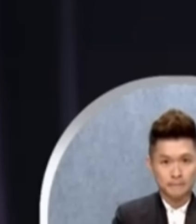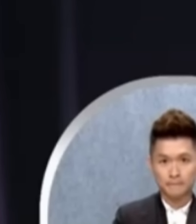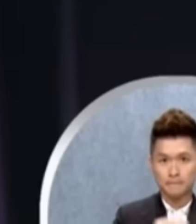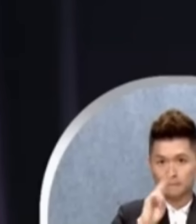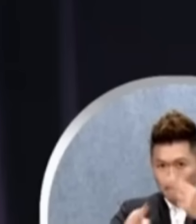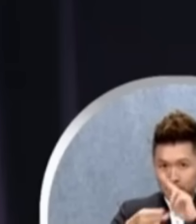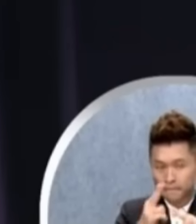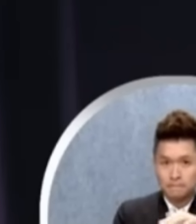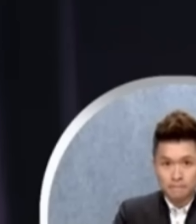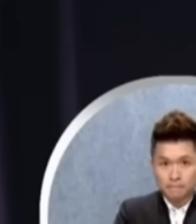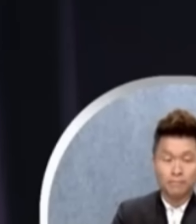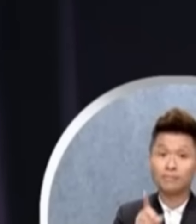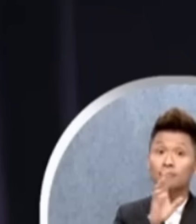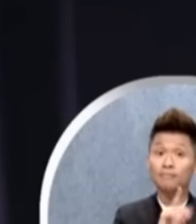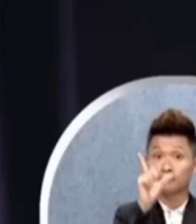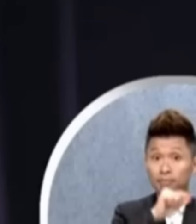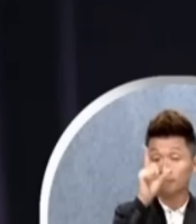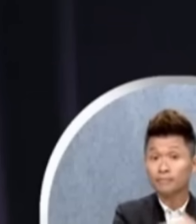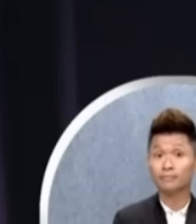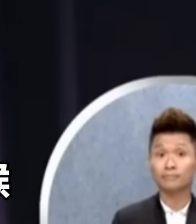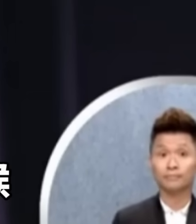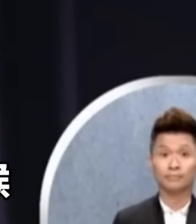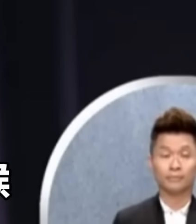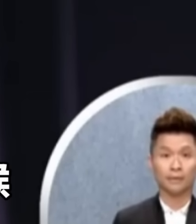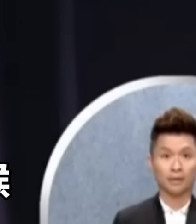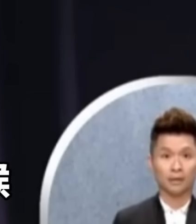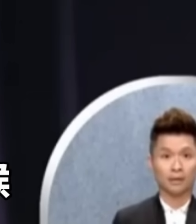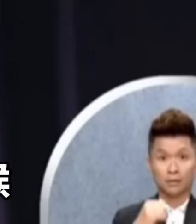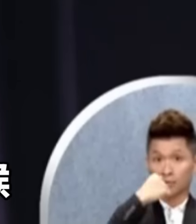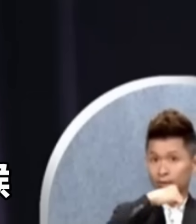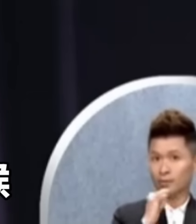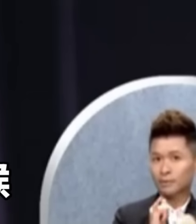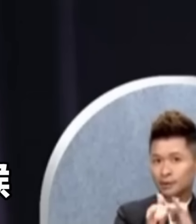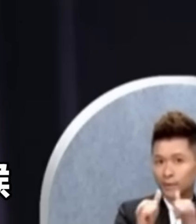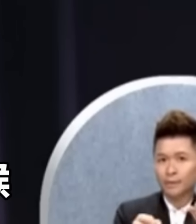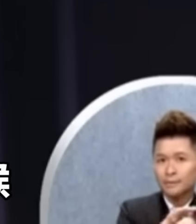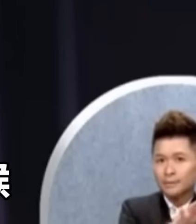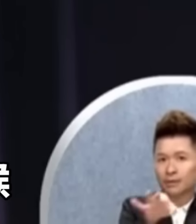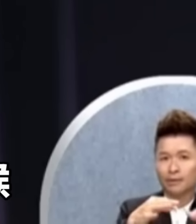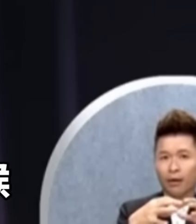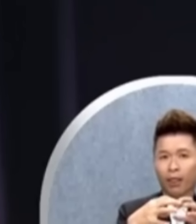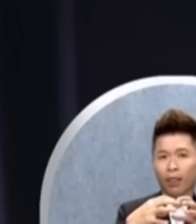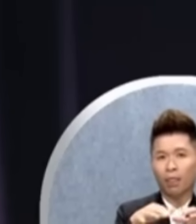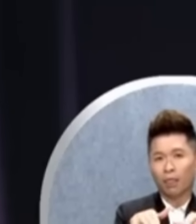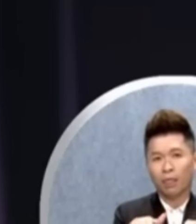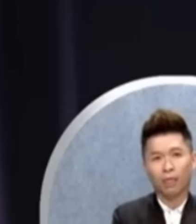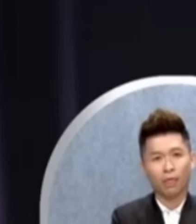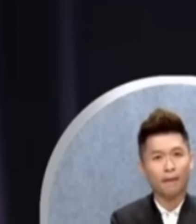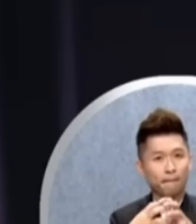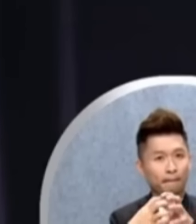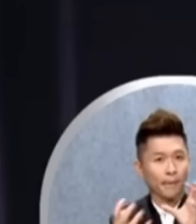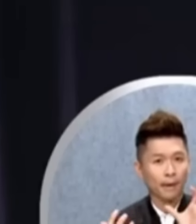人是英雄 錢是彈 當臺灣人整個經濟要垮掉的時候 臺灣人的尊嚴就沒有